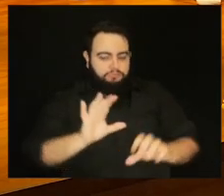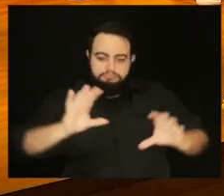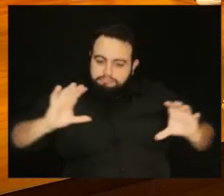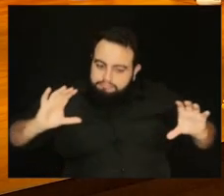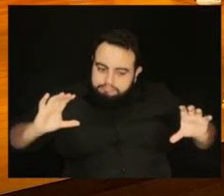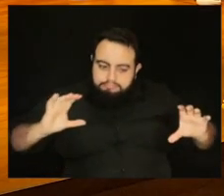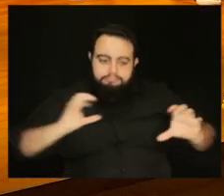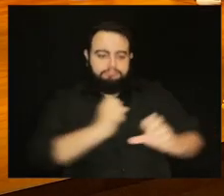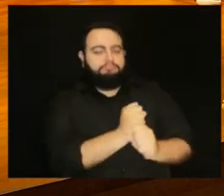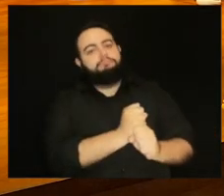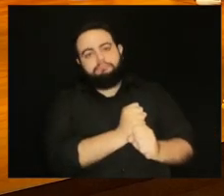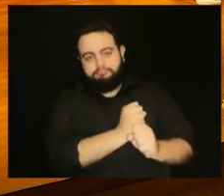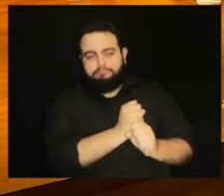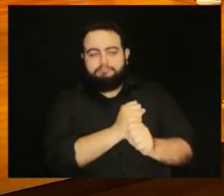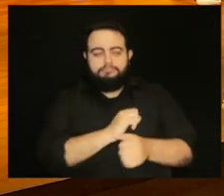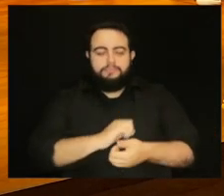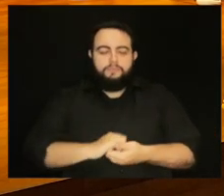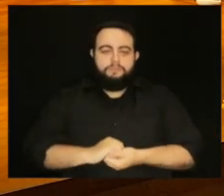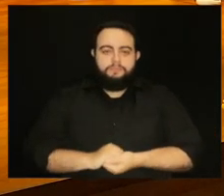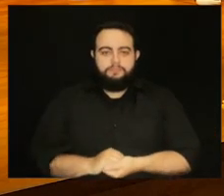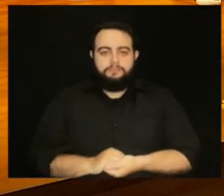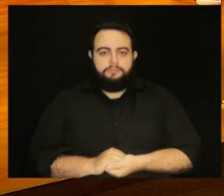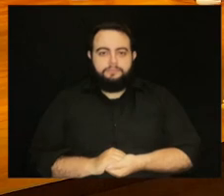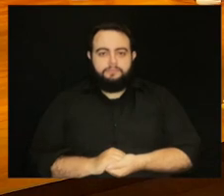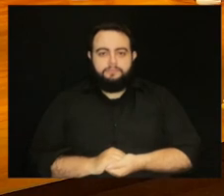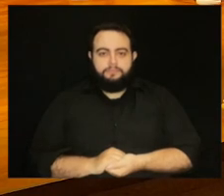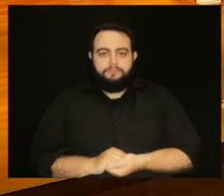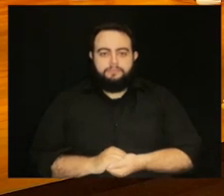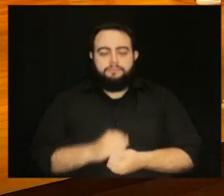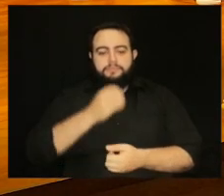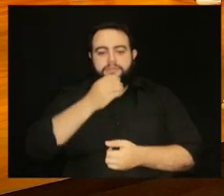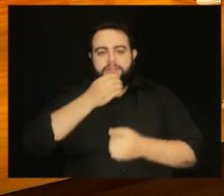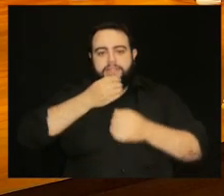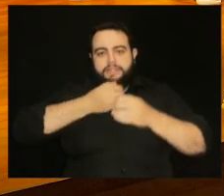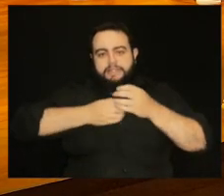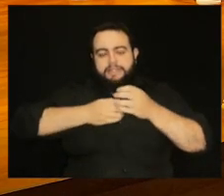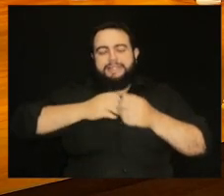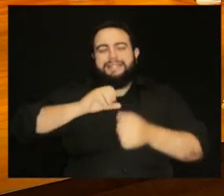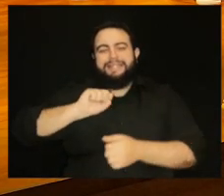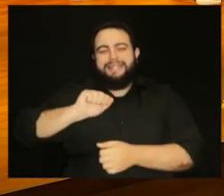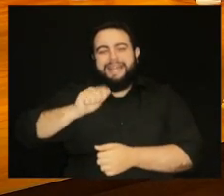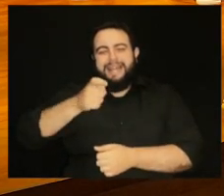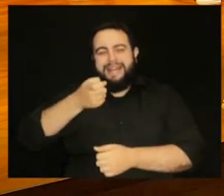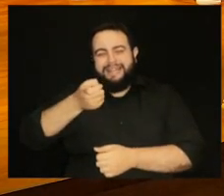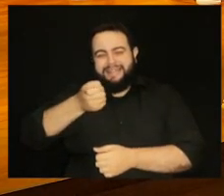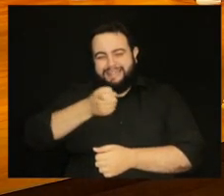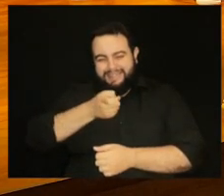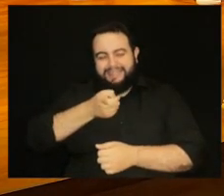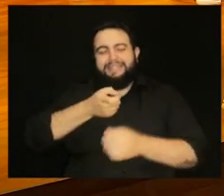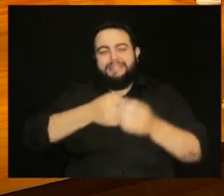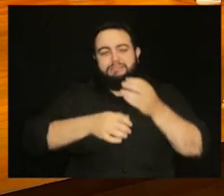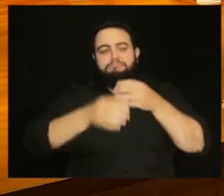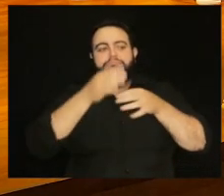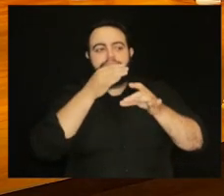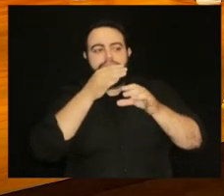cara tocava tudo. Os saxofones que até então já tinha saxofonistas no Brasil mas não era um